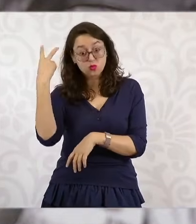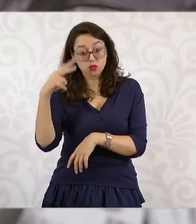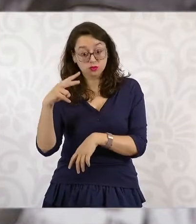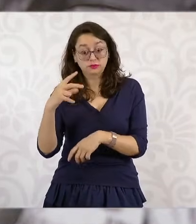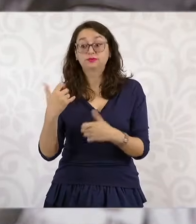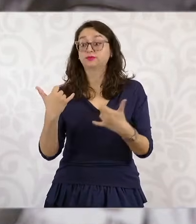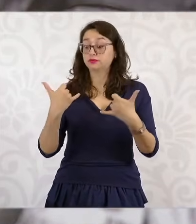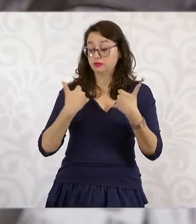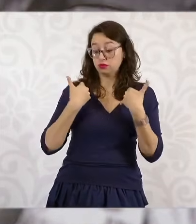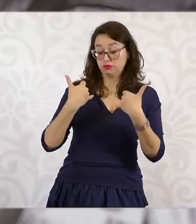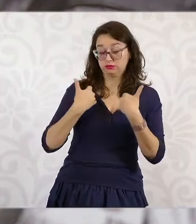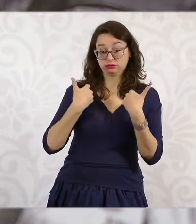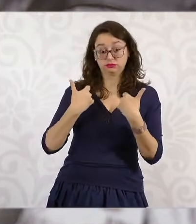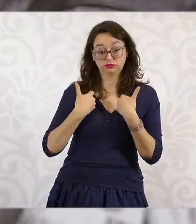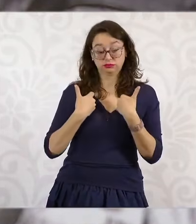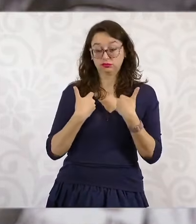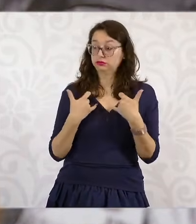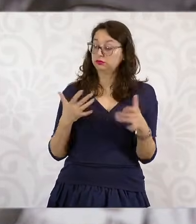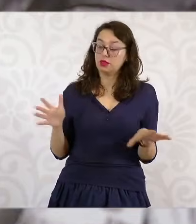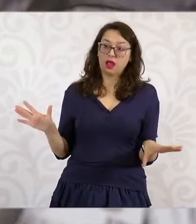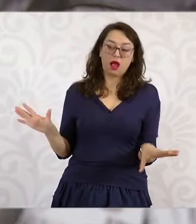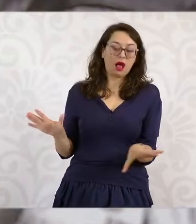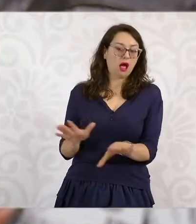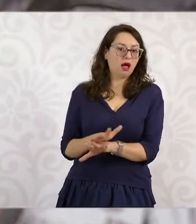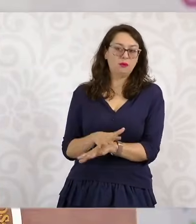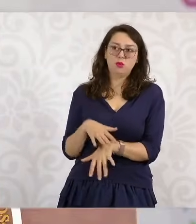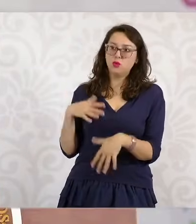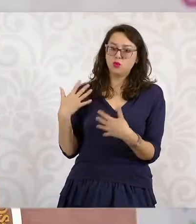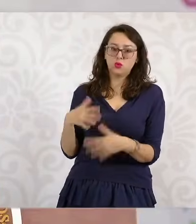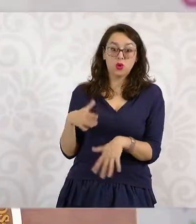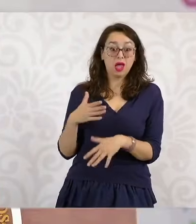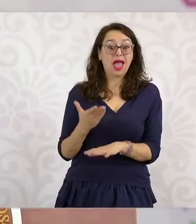cambiado completamente. A nosotros los papás que nos fuimos allá, a nosotros cuando llegamos nos